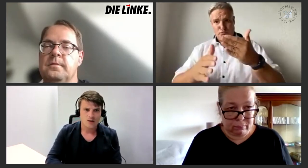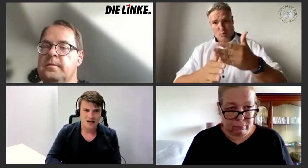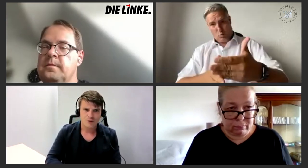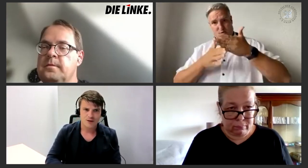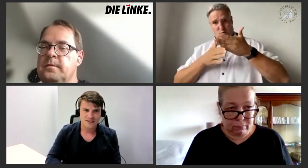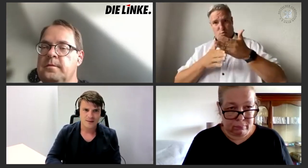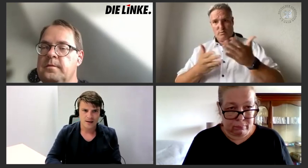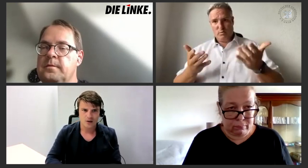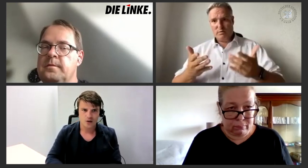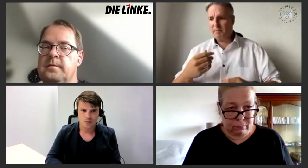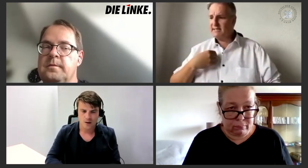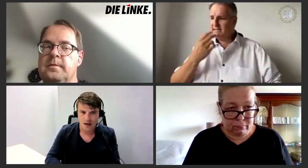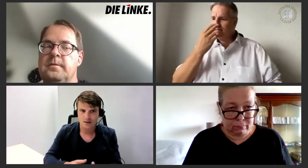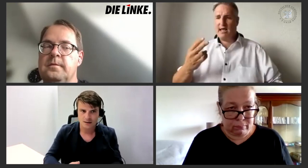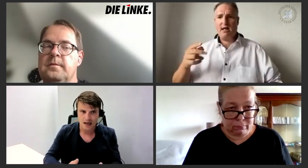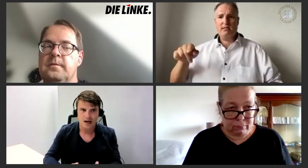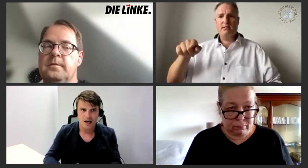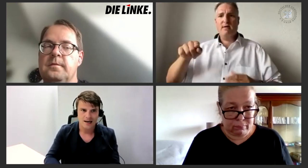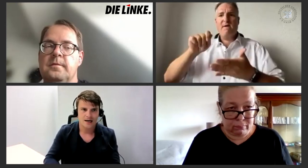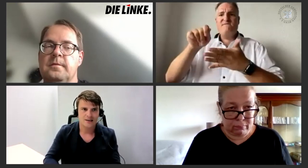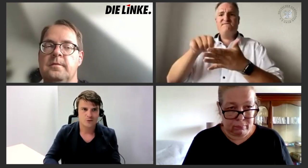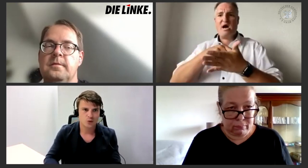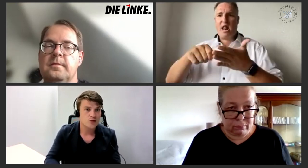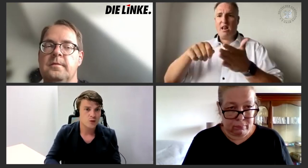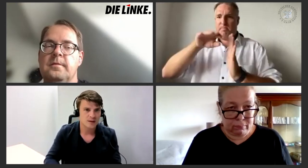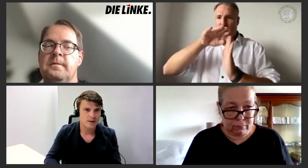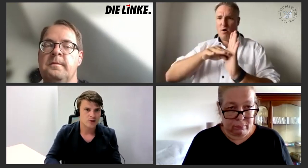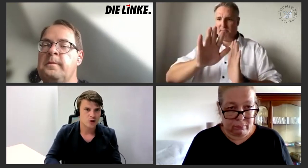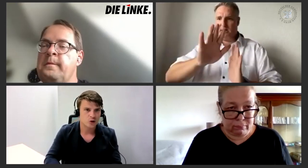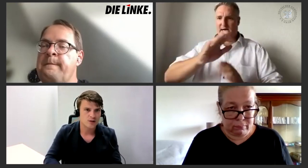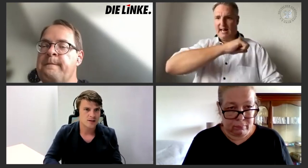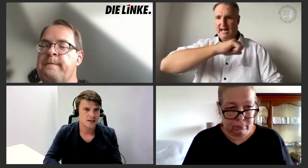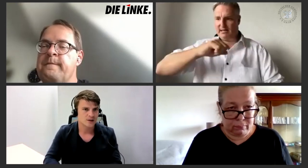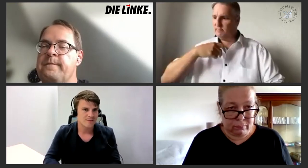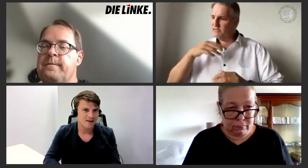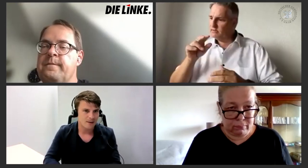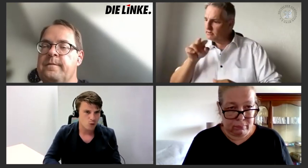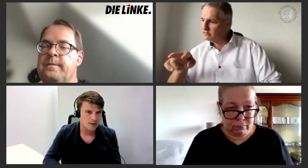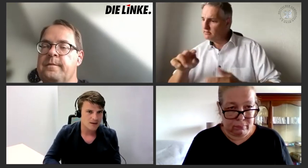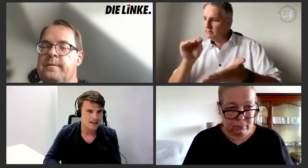Sind Sie auch dafür, dass die Gebärdensprache da anerkannt wird oder würden Sie uns dabei unterstützen?